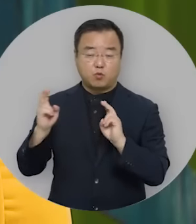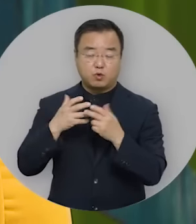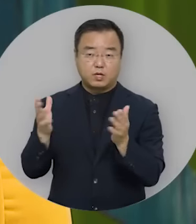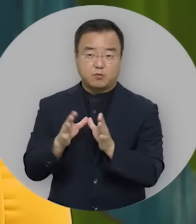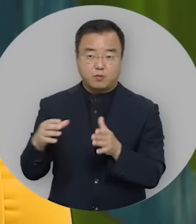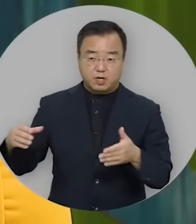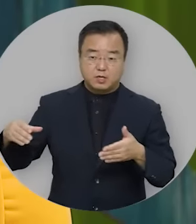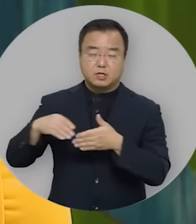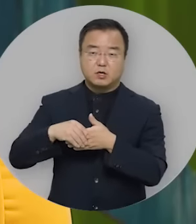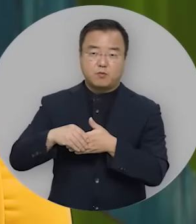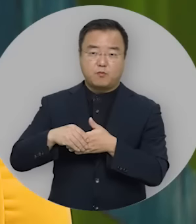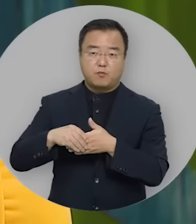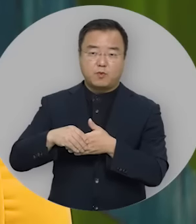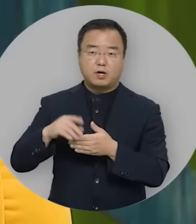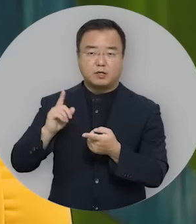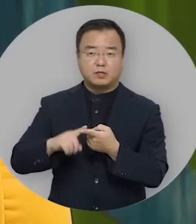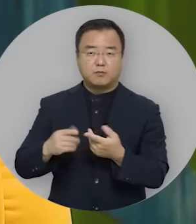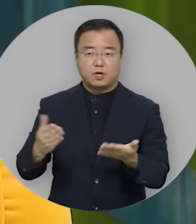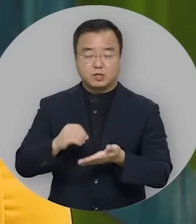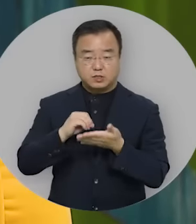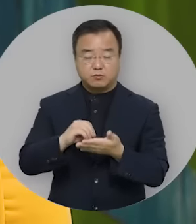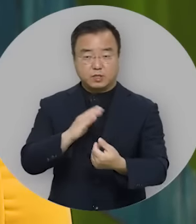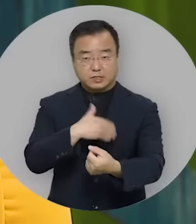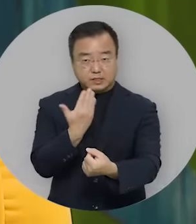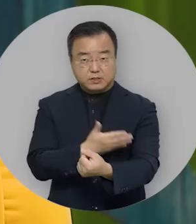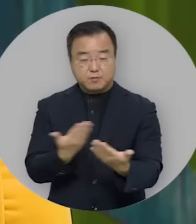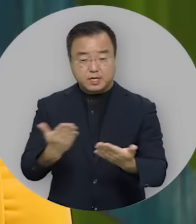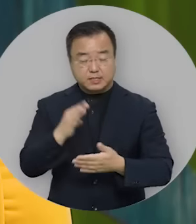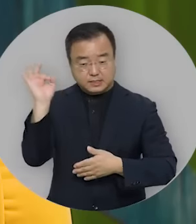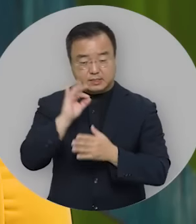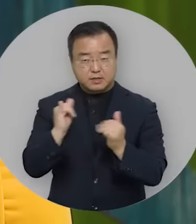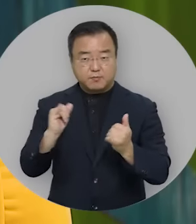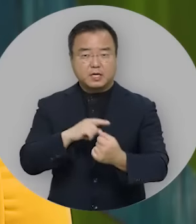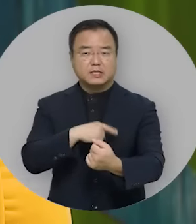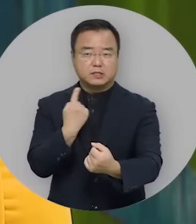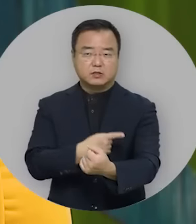학생들의 취업 능력과 취업 관련, 구직 관련 능력을 키우기 위해서